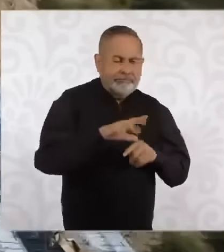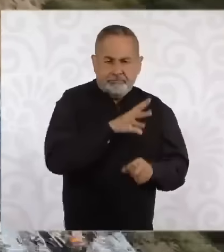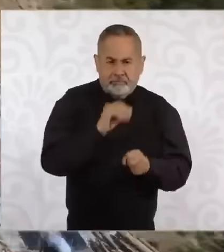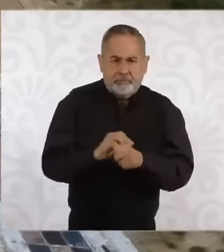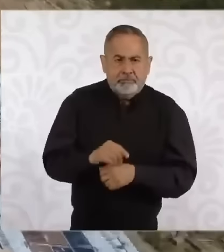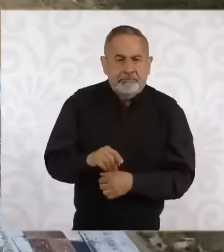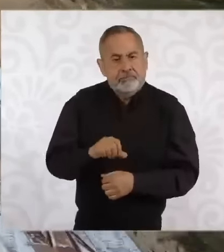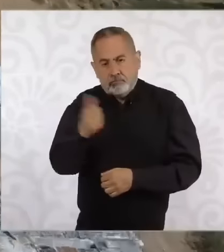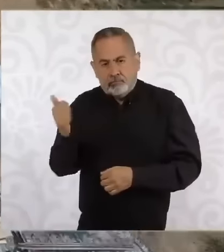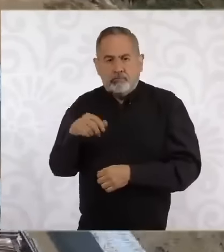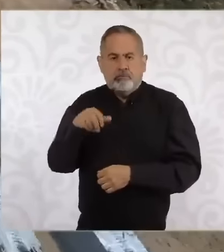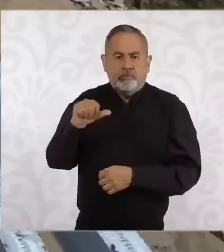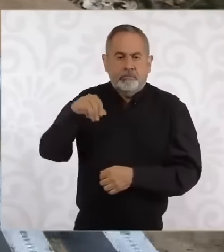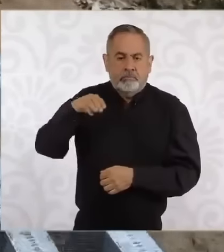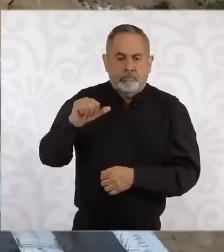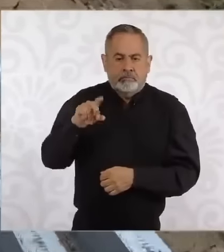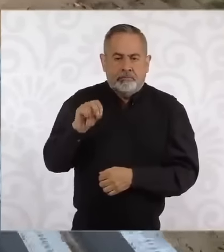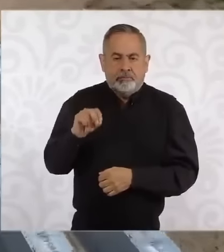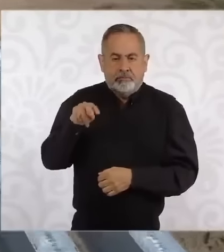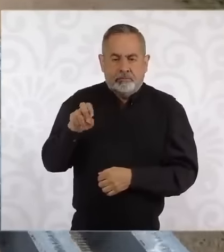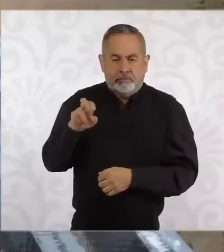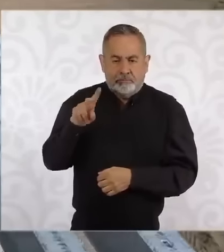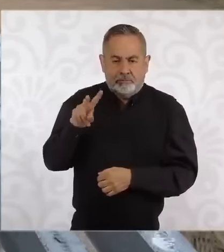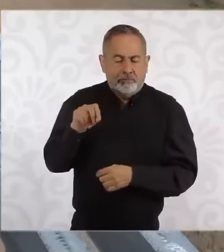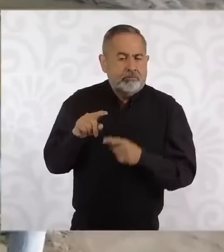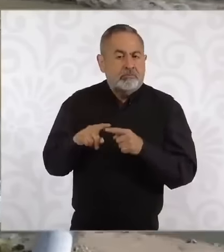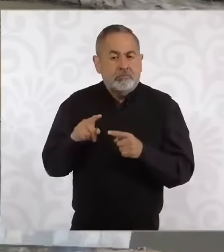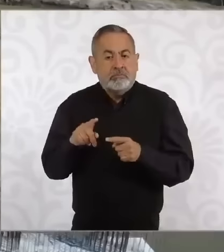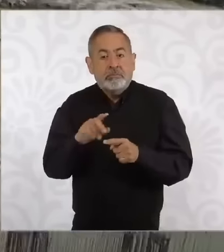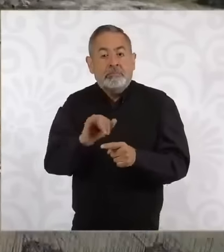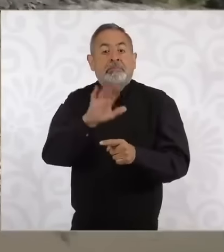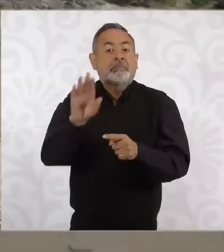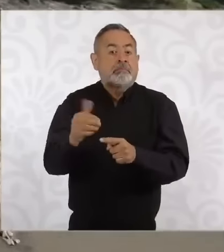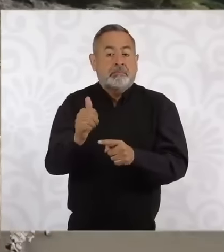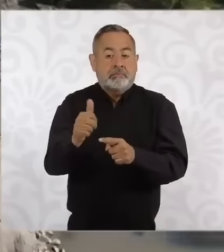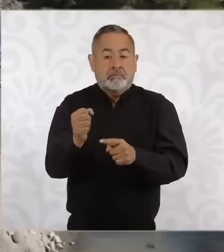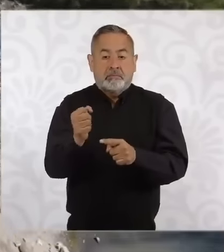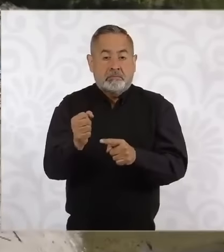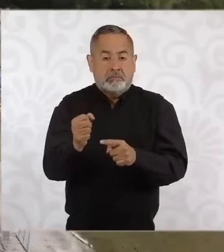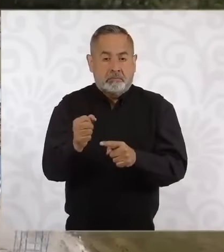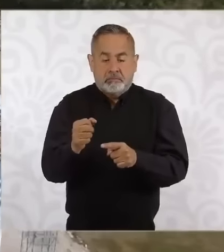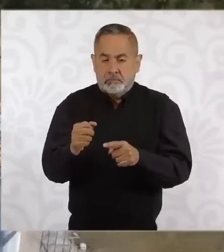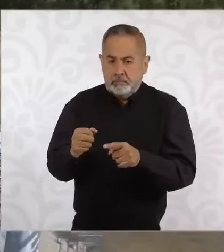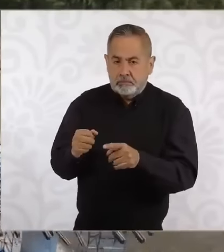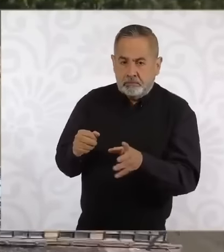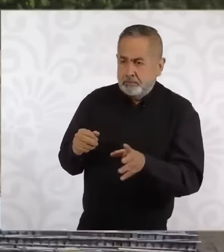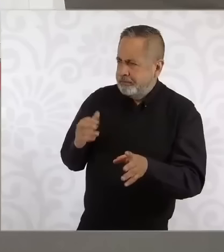este va bien igual este estaba programado para agosto, septiembre en Nayorita, perdón,